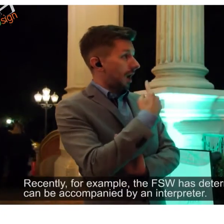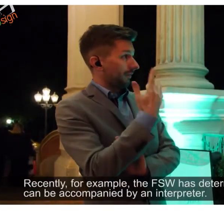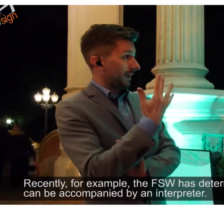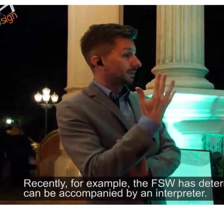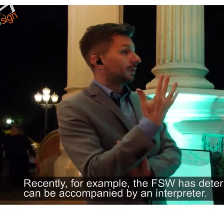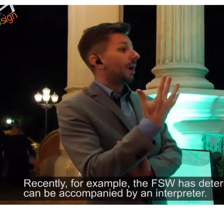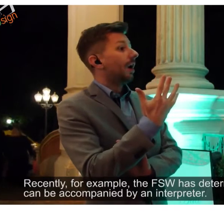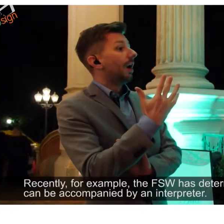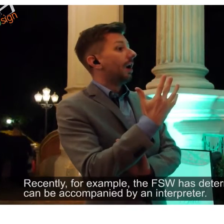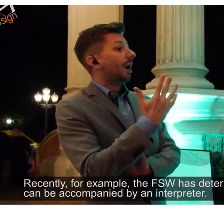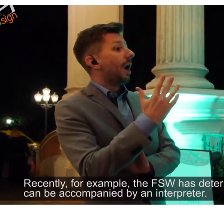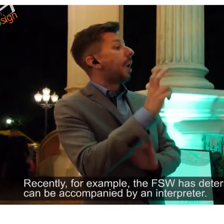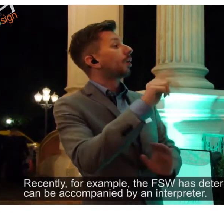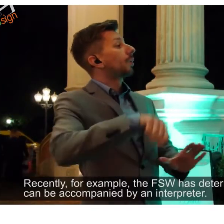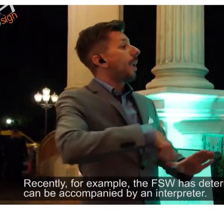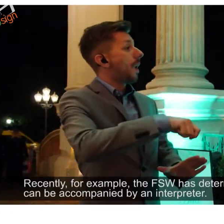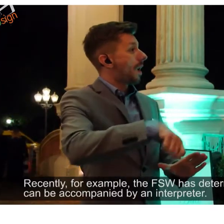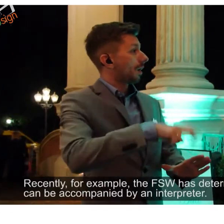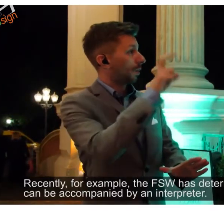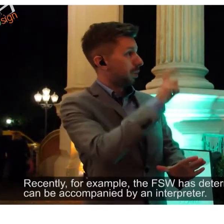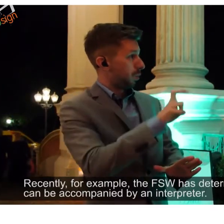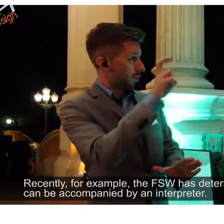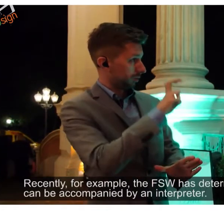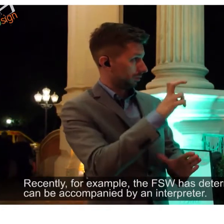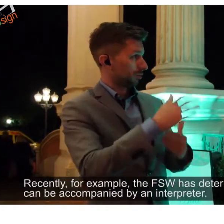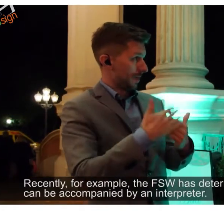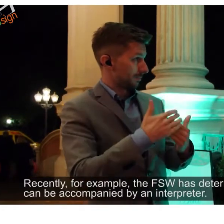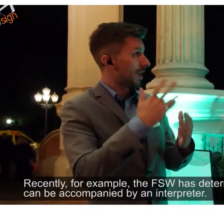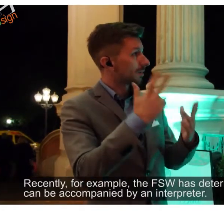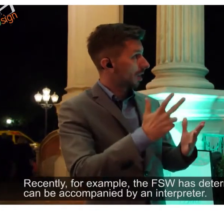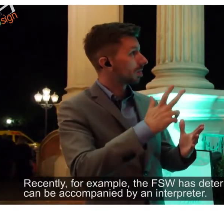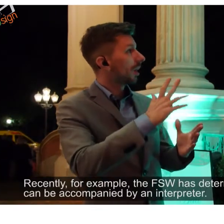Recentment, per exemple, el Fons Social de Viena ha aprovat que els assistents a una classe de cuina poden anar acompanyats per un intèrpret.